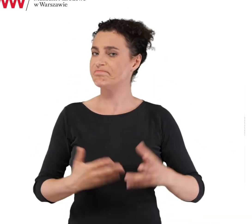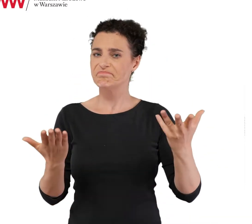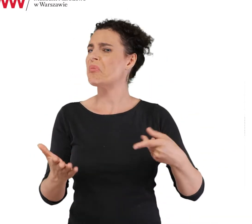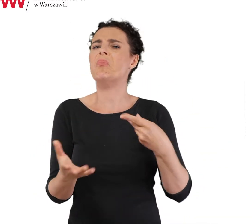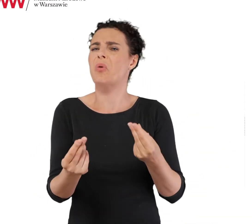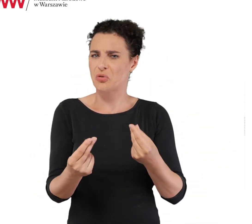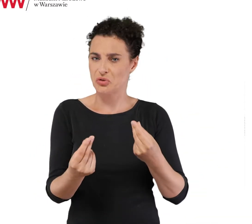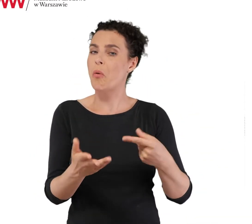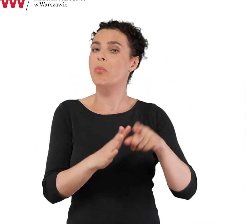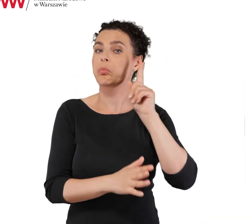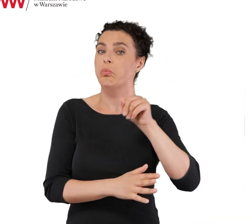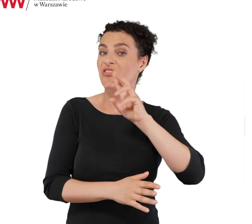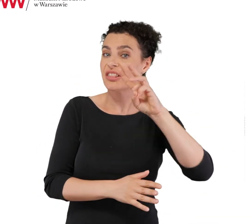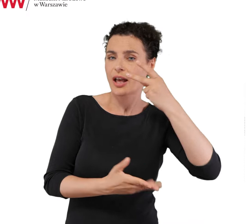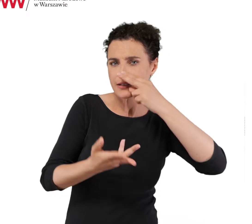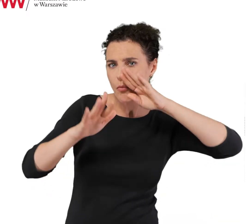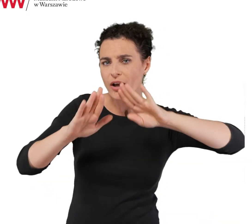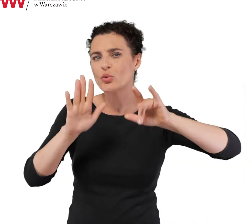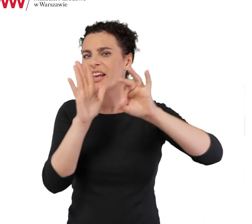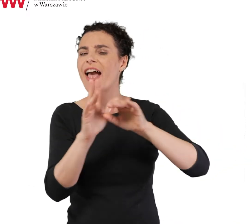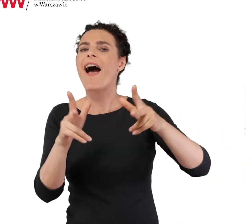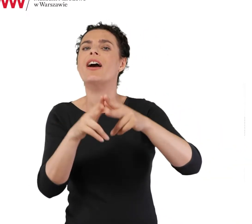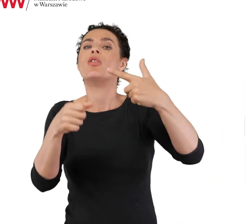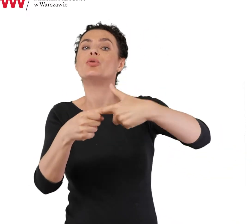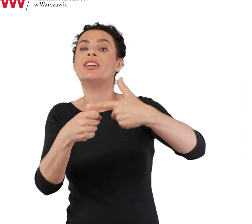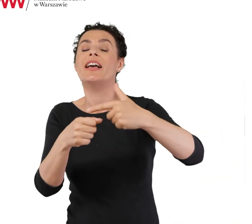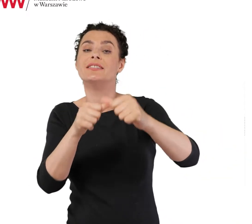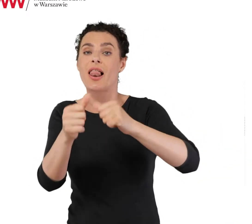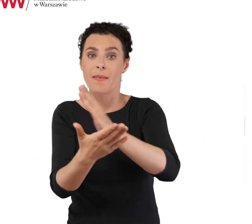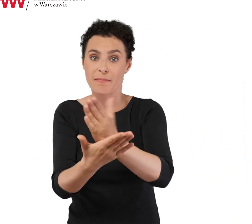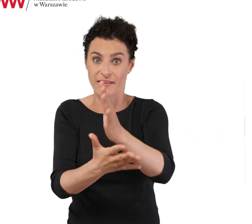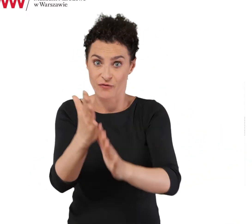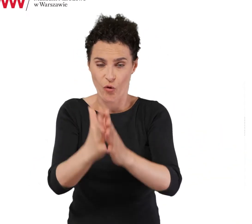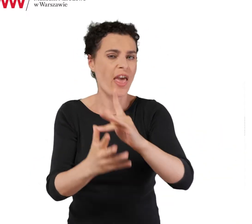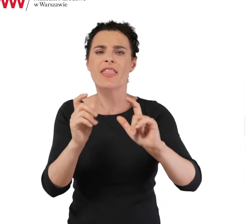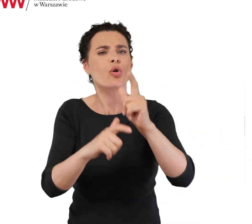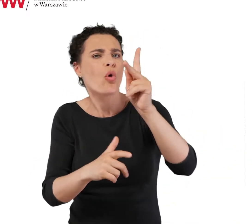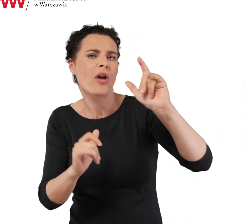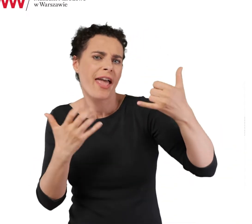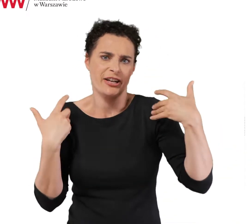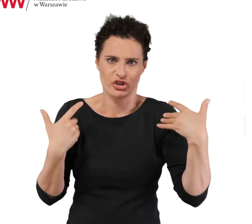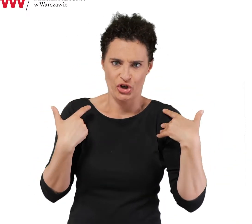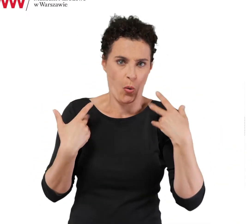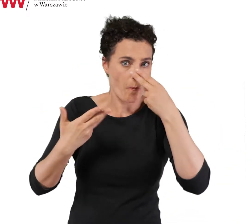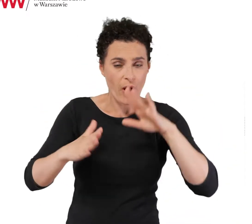Prace te są dla Witkacego okazją do wyeksponowania stylu życia w dwudziestoleciu międzywojennym.